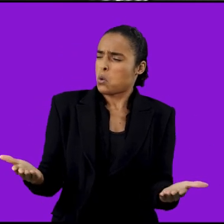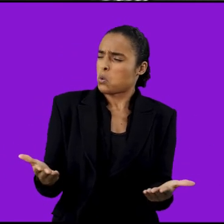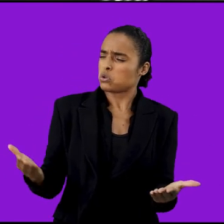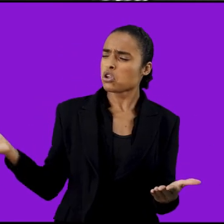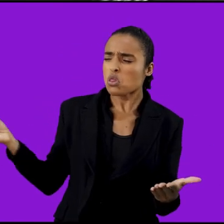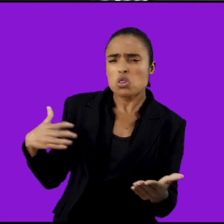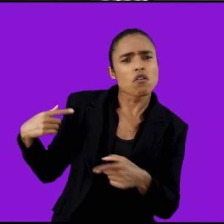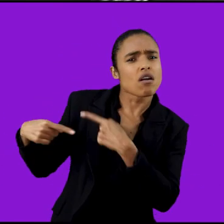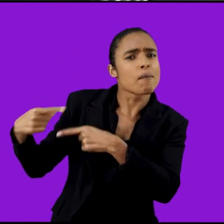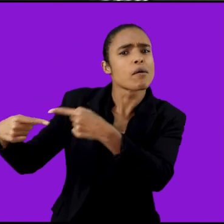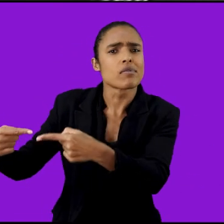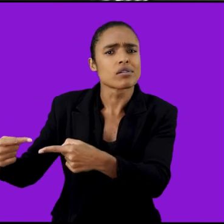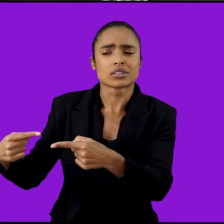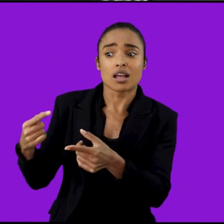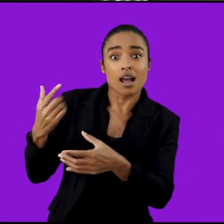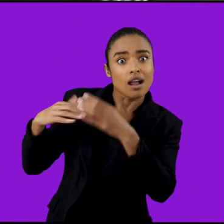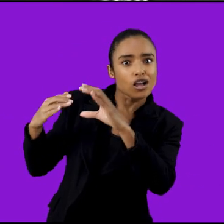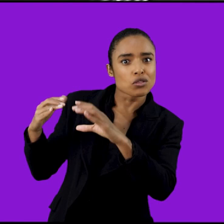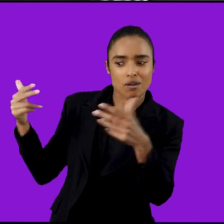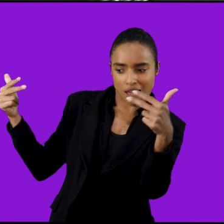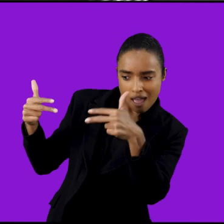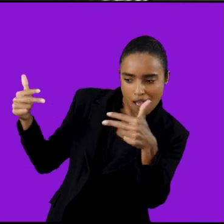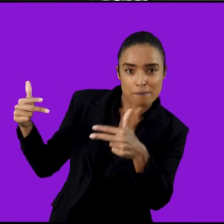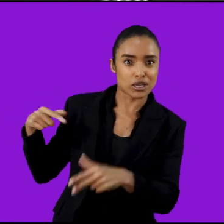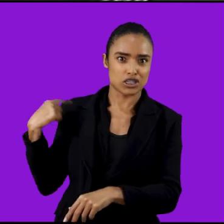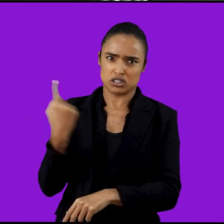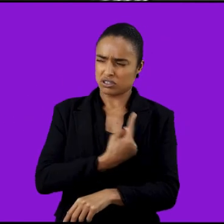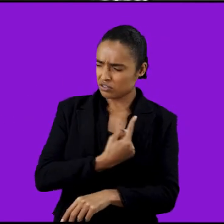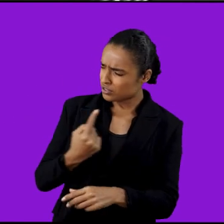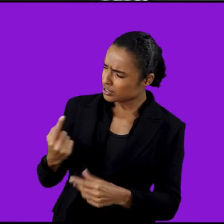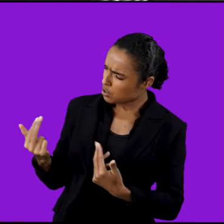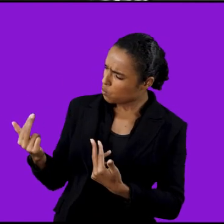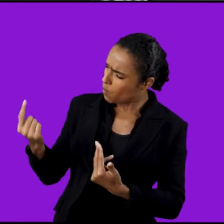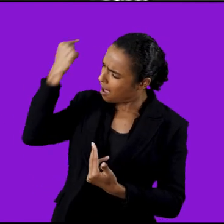nova geração. Aí eu falo “Mano, será que nóiz não tá virando aqueles cara que falava que nóiz não era música também?” Exatamente